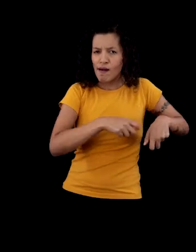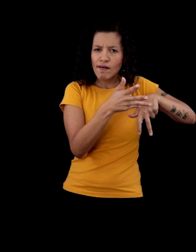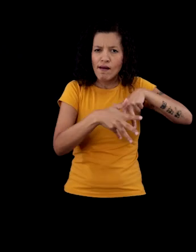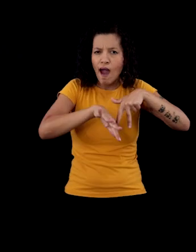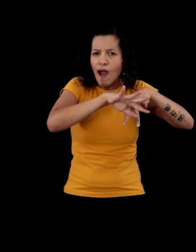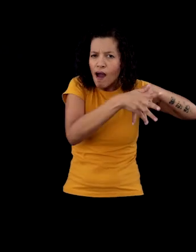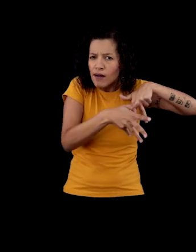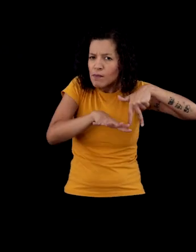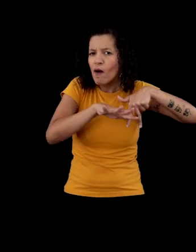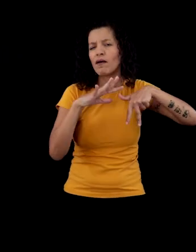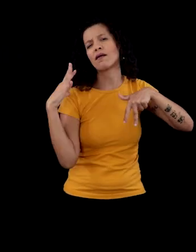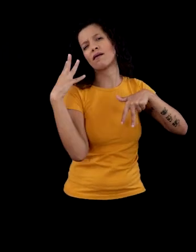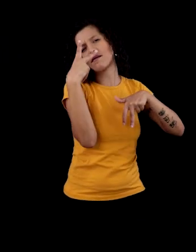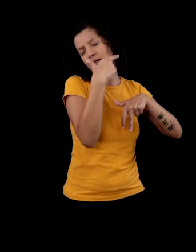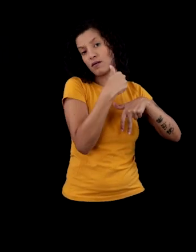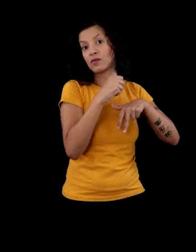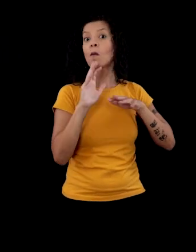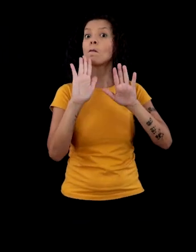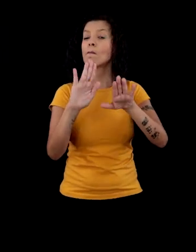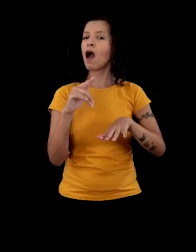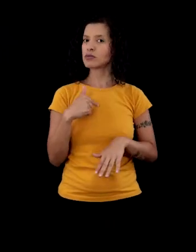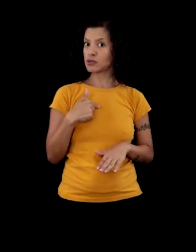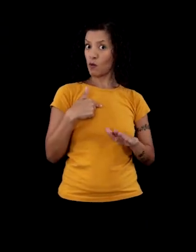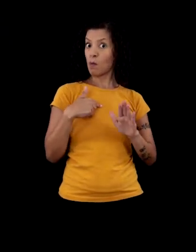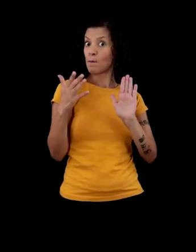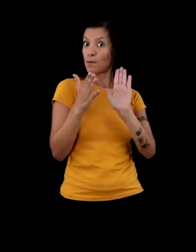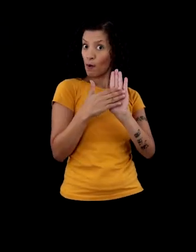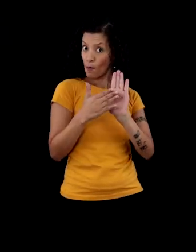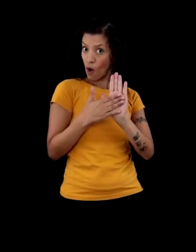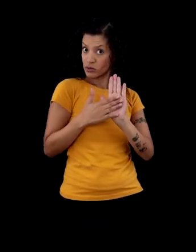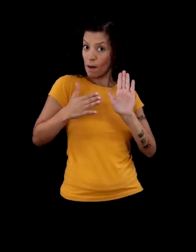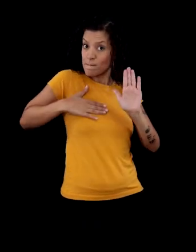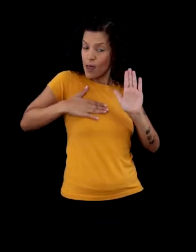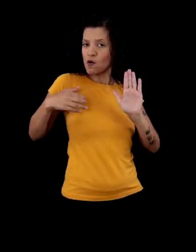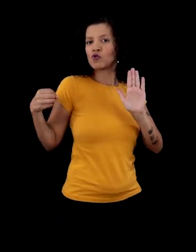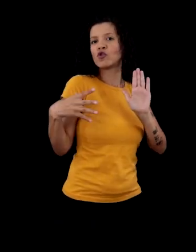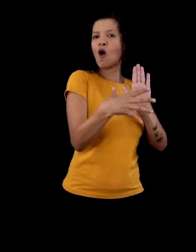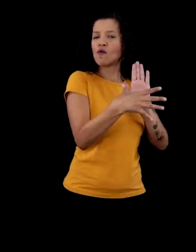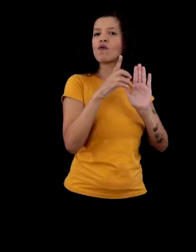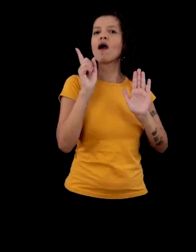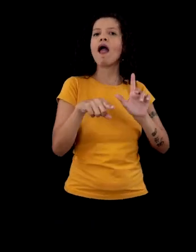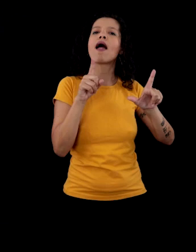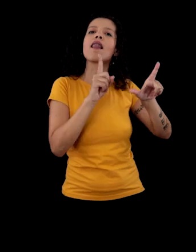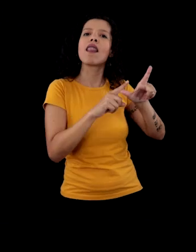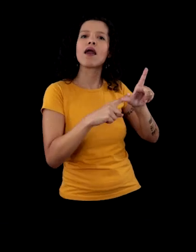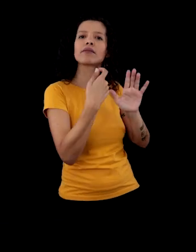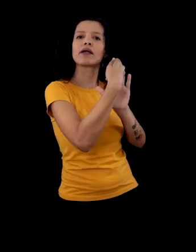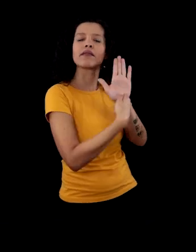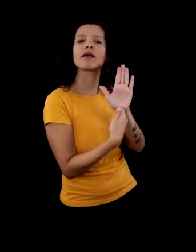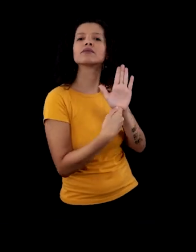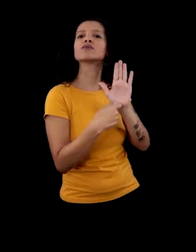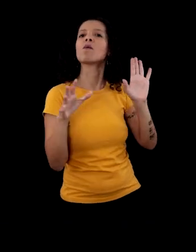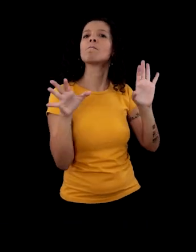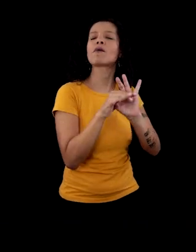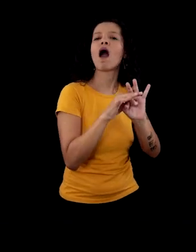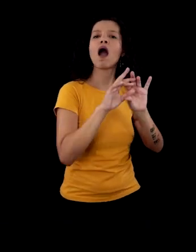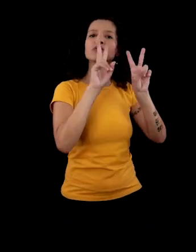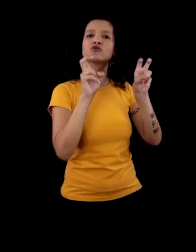Carimbó eu acho muito bonito. Mas eu trouxe outra proposta: a letra que falo de amor,